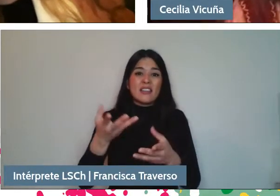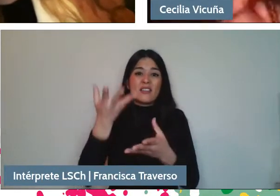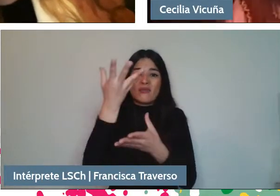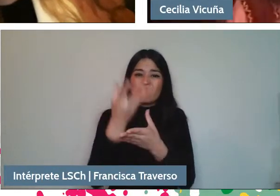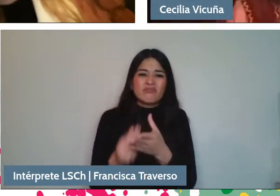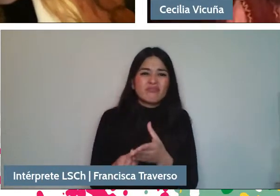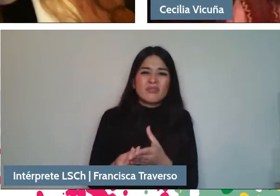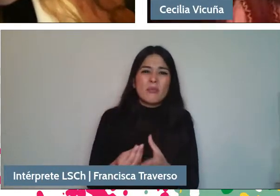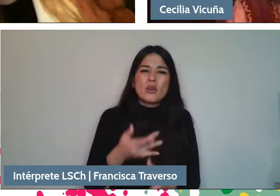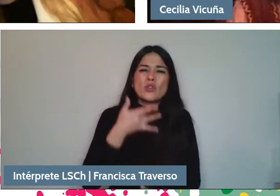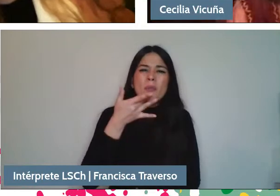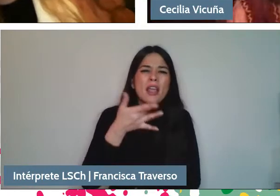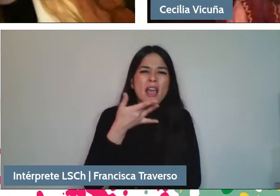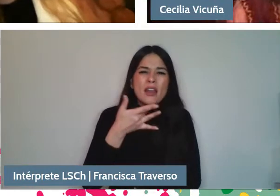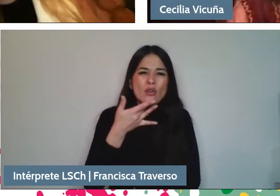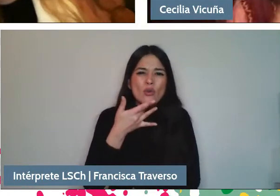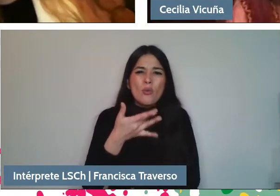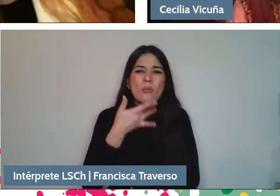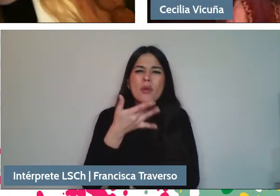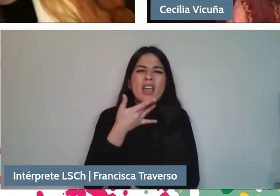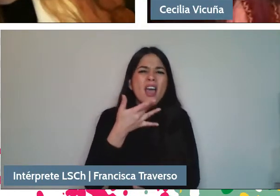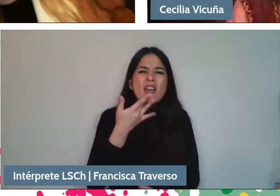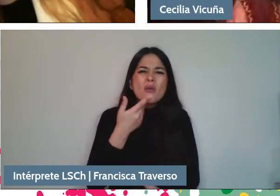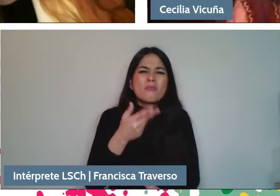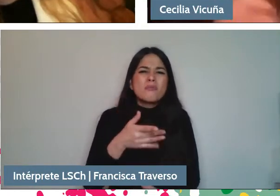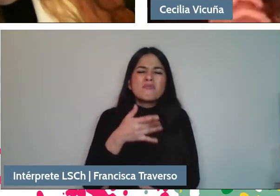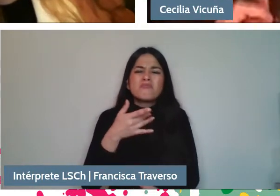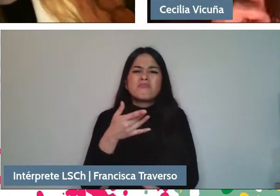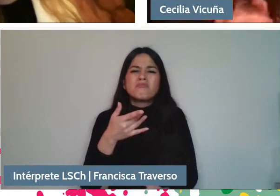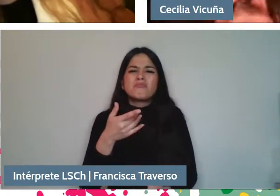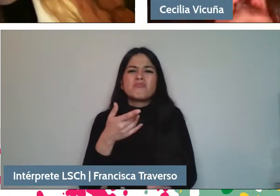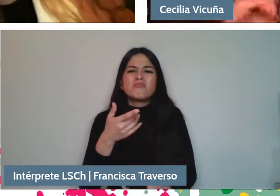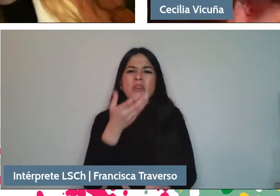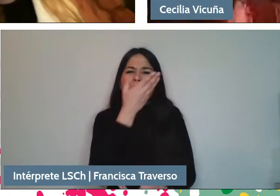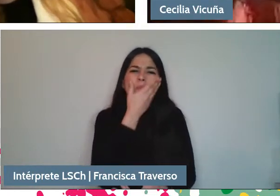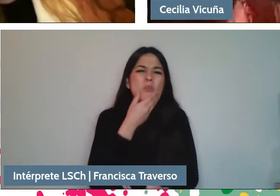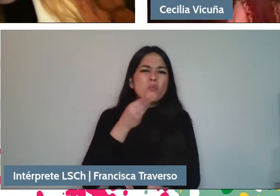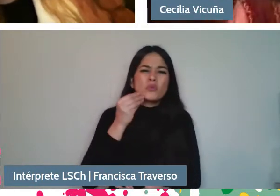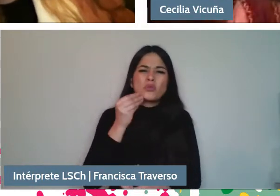y por eso lo precario es lo más hermoso y lo más vulnerable y lo más precioso a la misma vez.